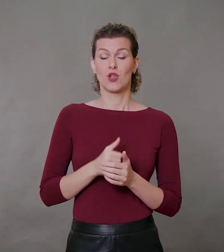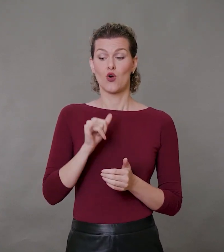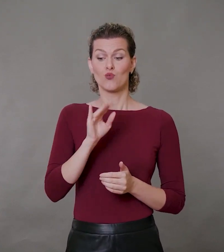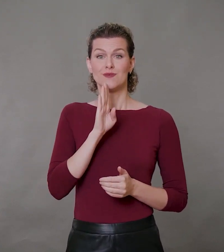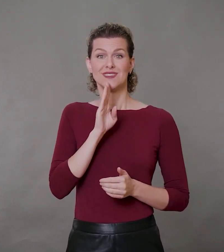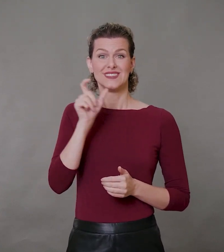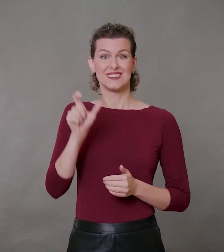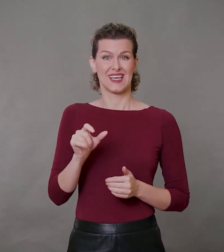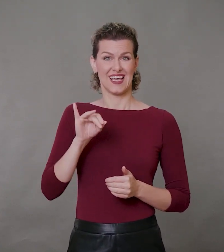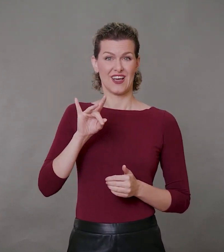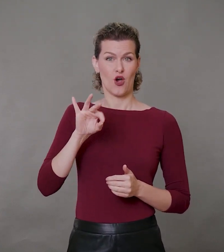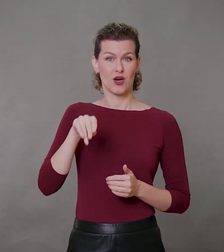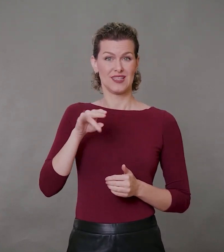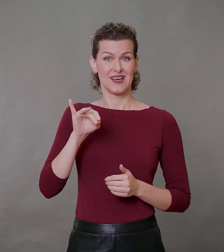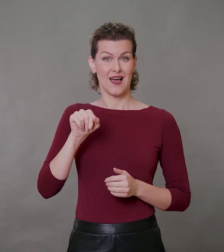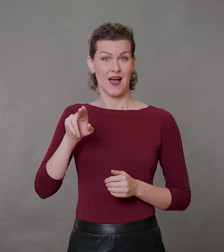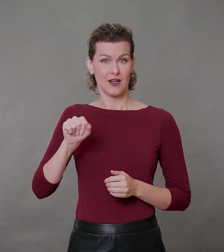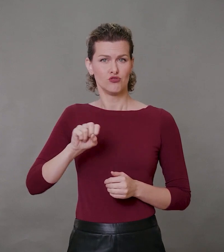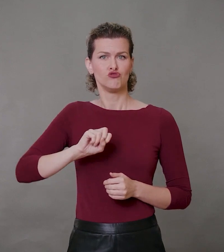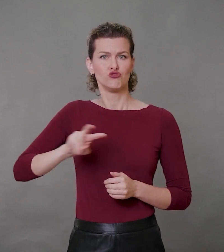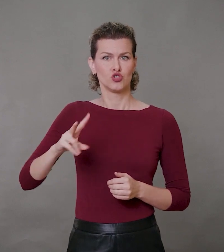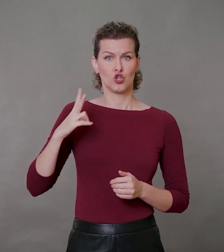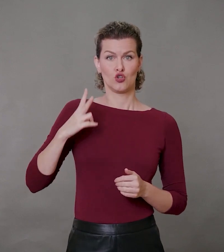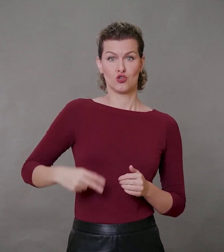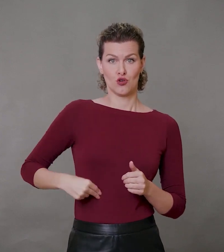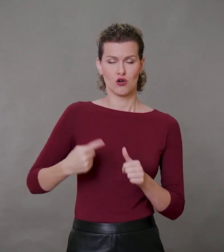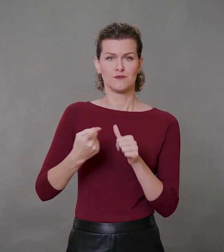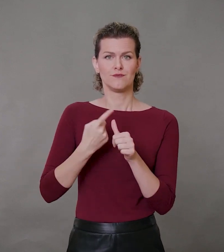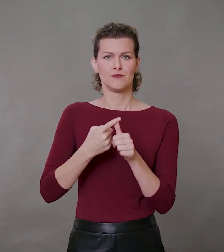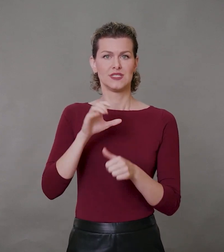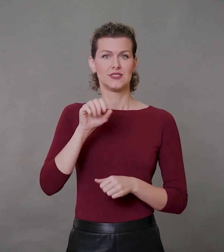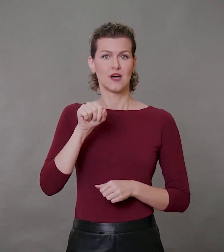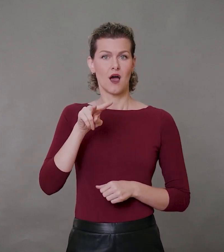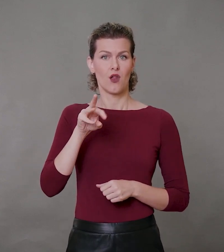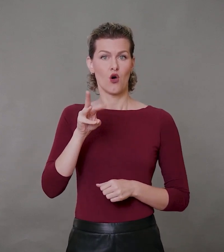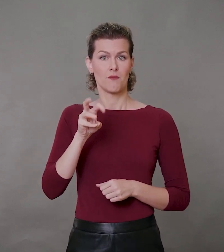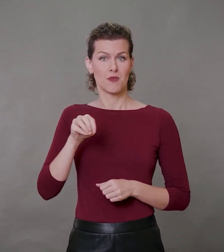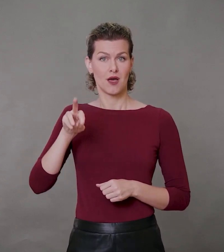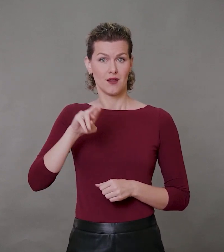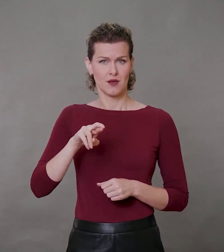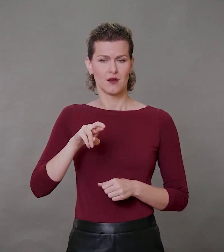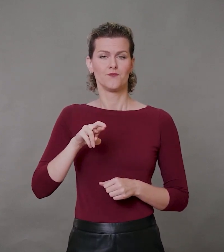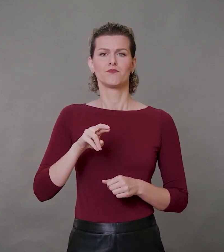У Иродиады была дочь, ее звали Саломея.